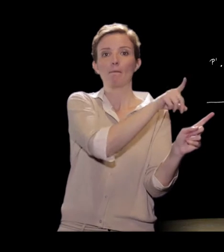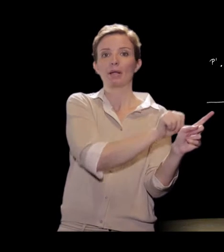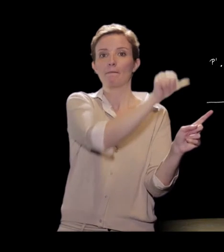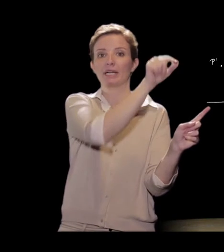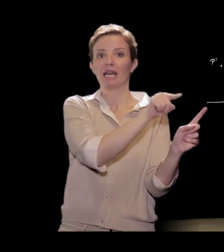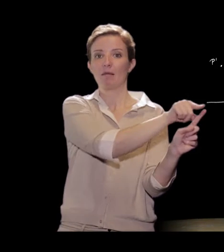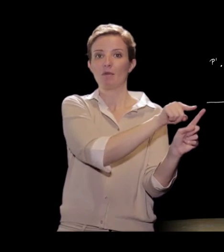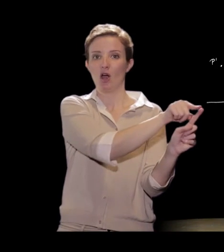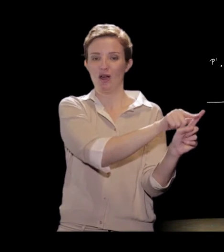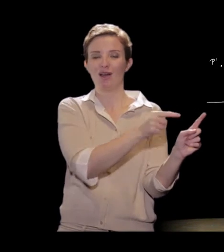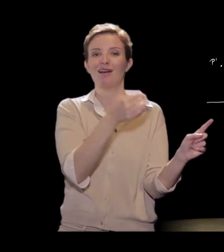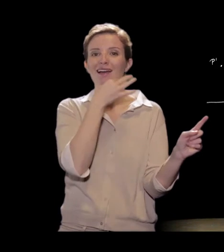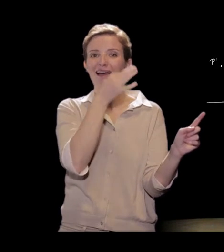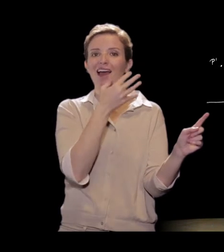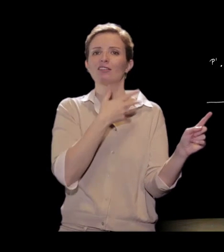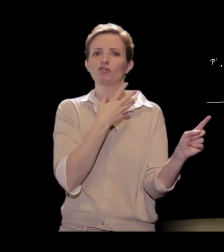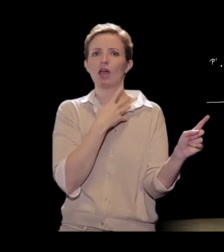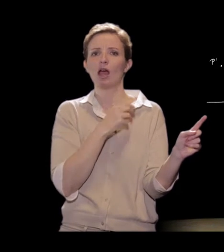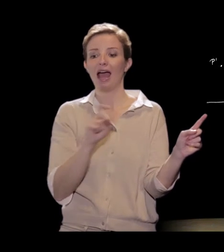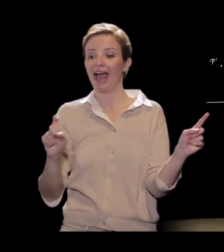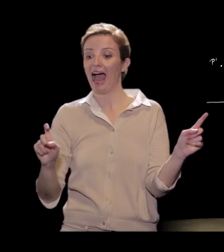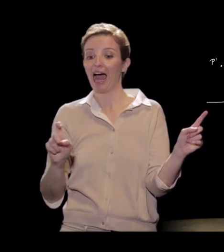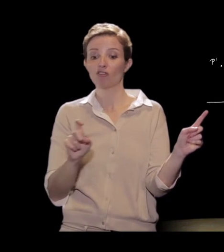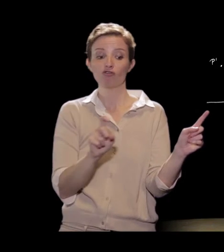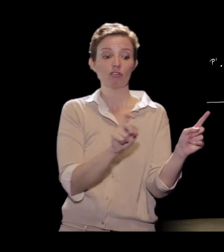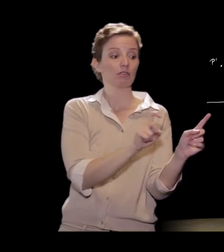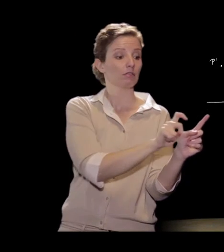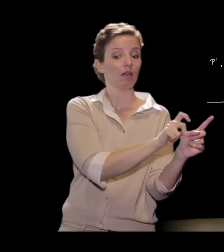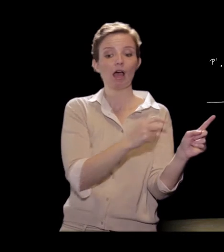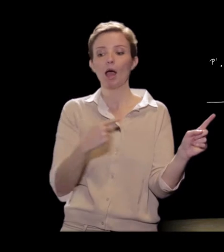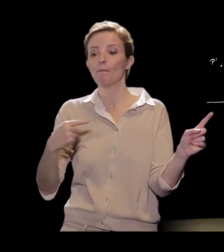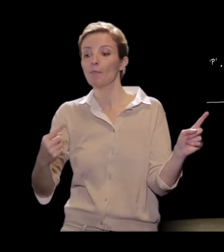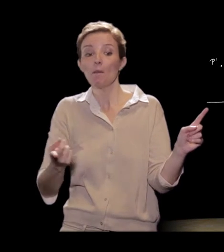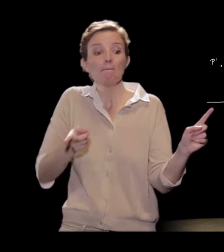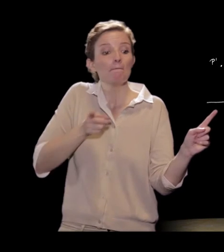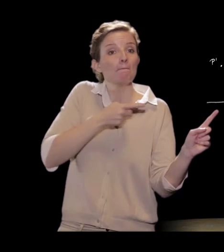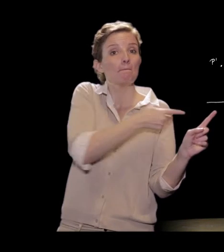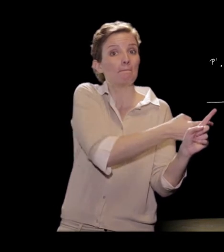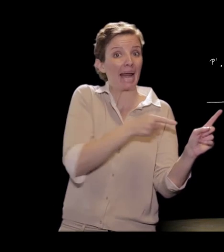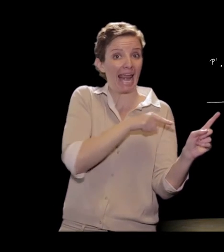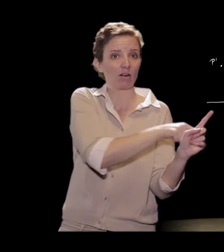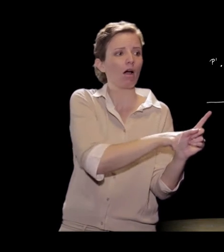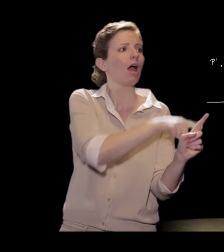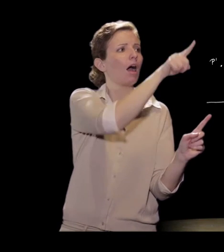è di avere come ascissa, l'ascissa opposta al punto x, ma la stessa ordinata.